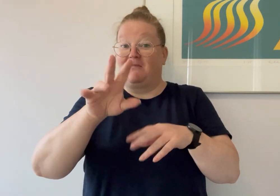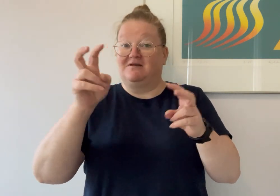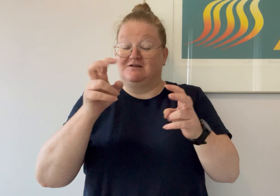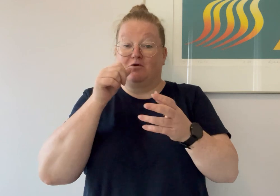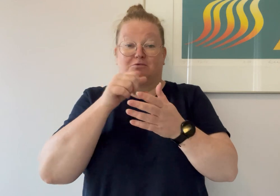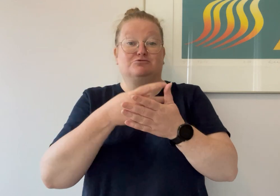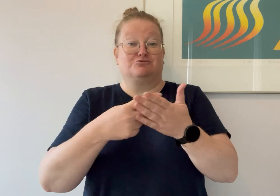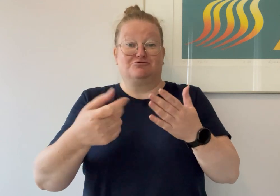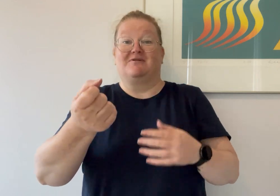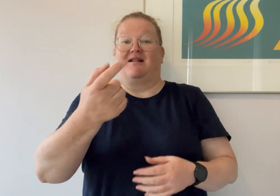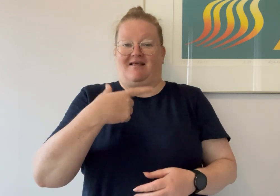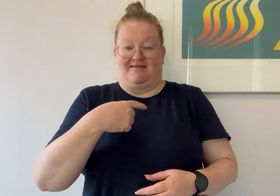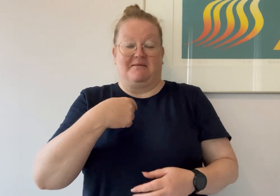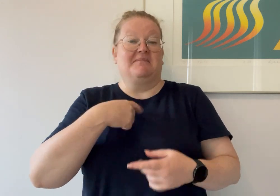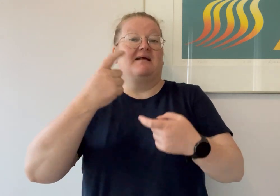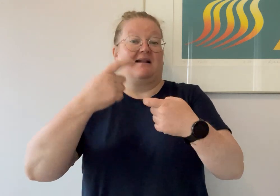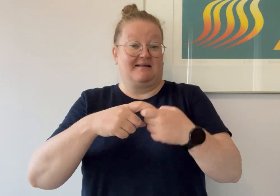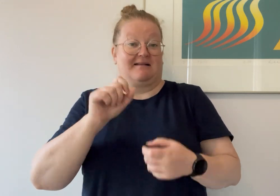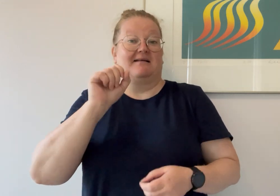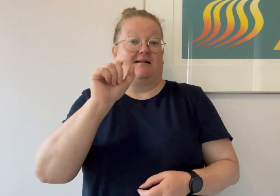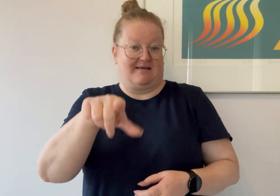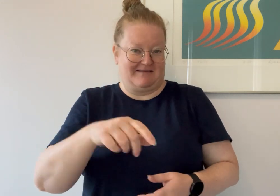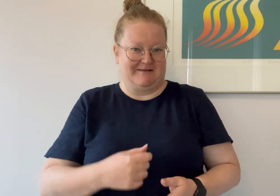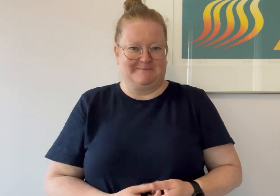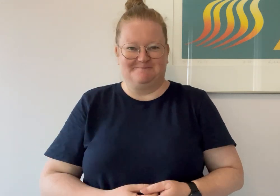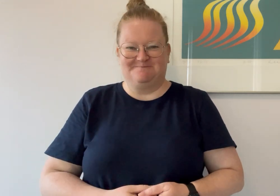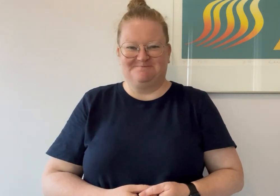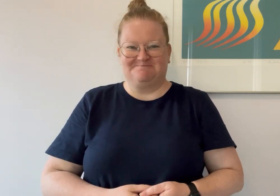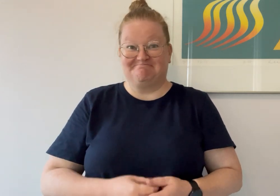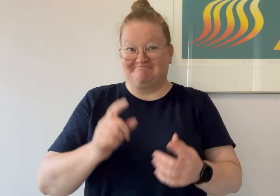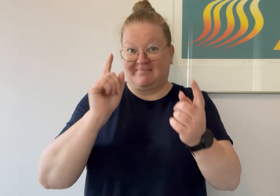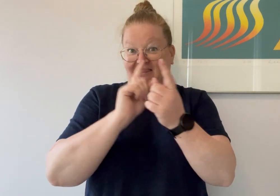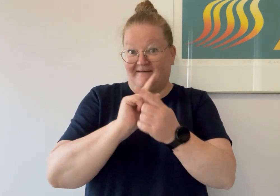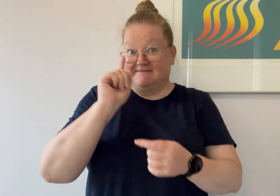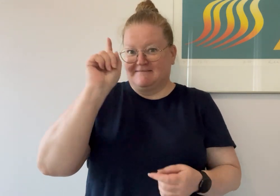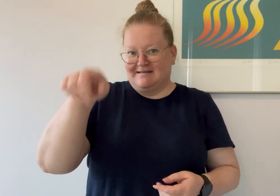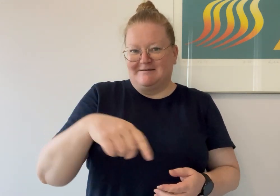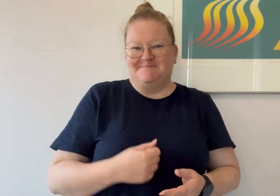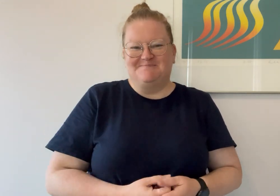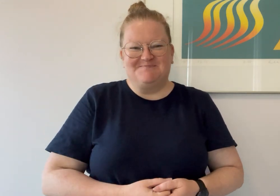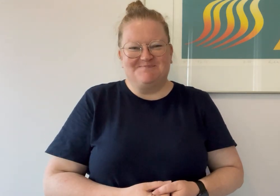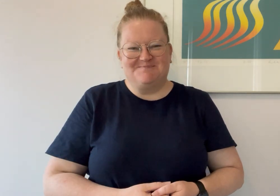lähetä osoitteesi minulle, niin saat linkin. Tavataan siellä!